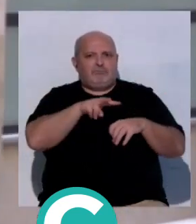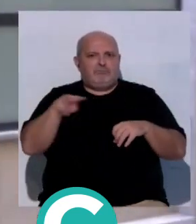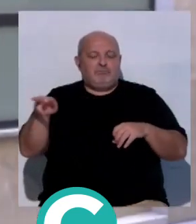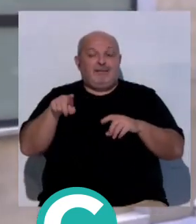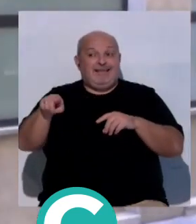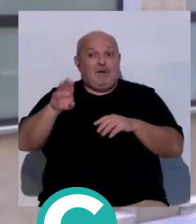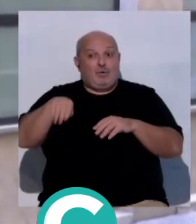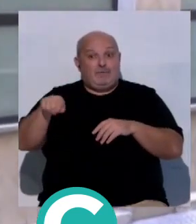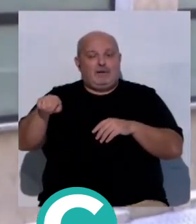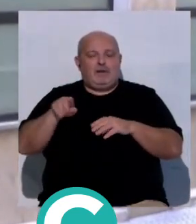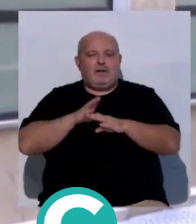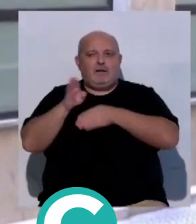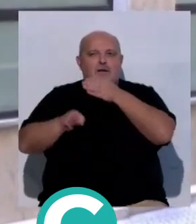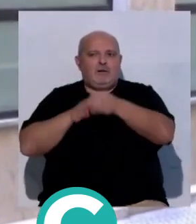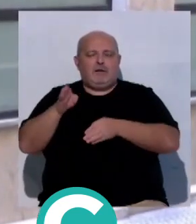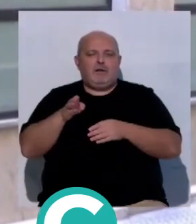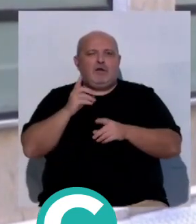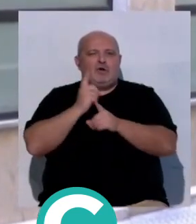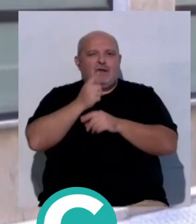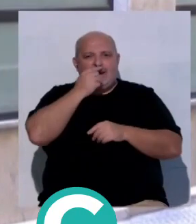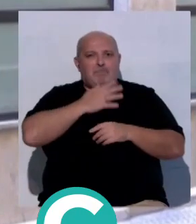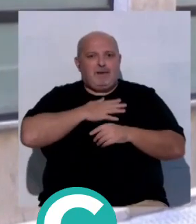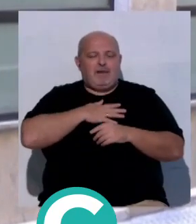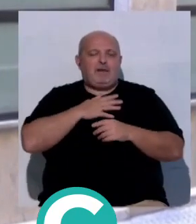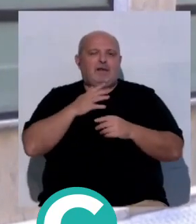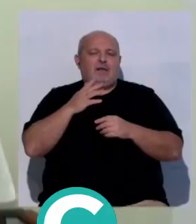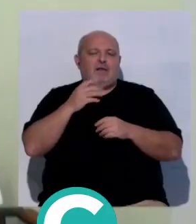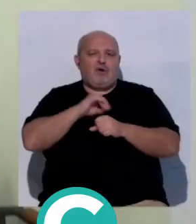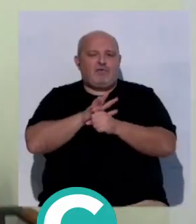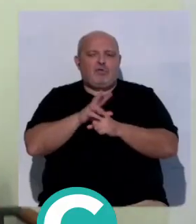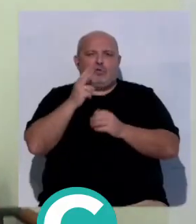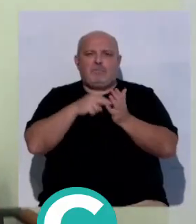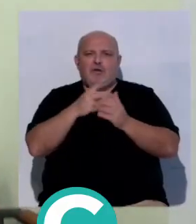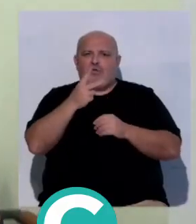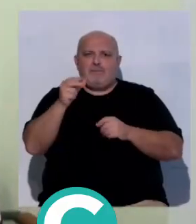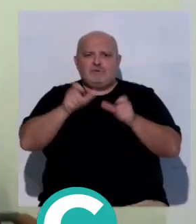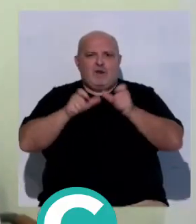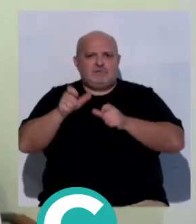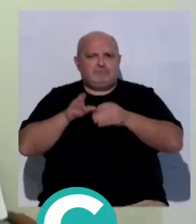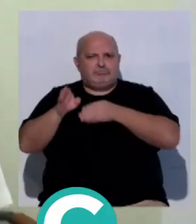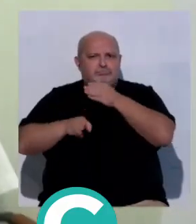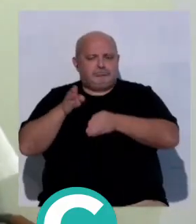donde ya han sido inmunizadas contra la gripe y la covid unas 2200 personas acuden a este lugar